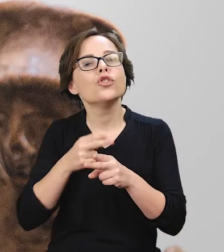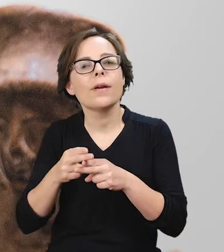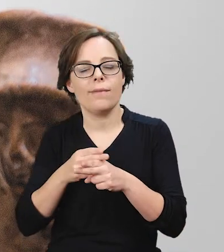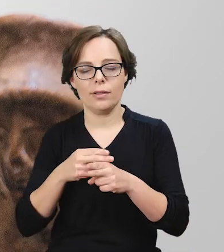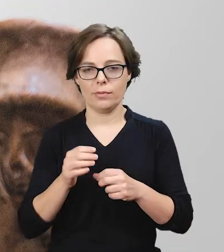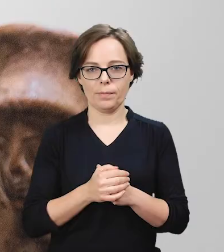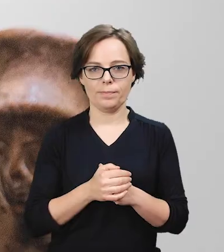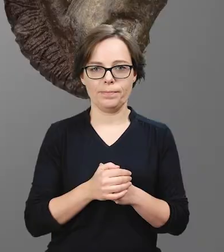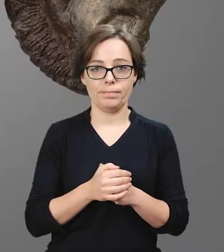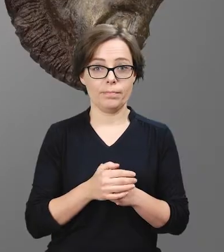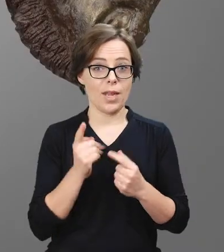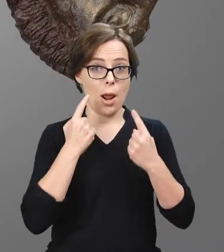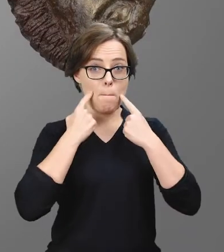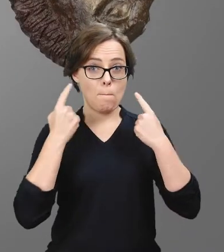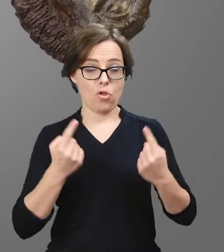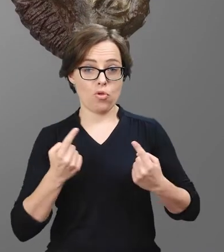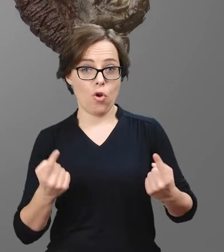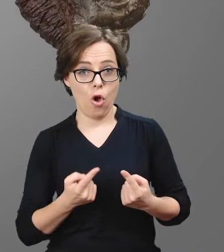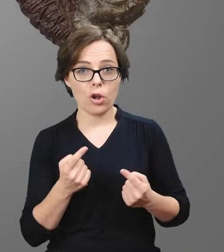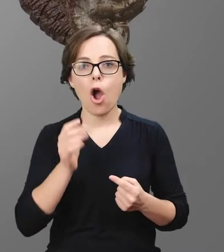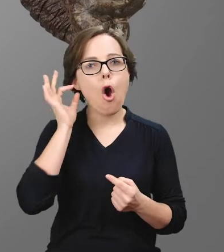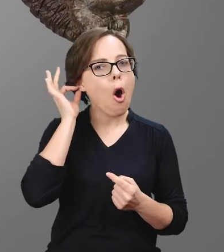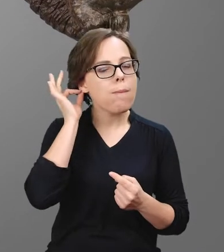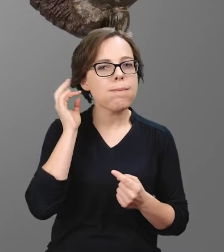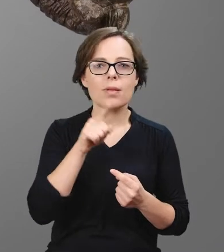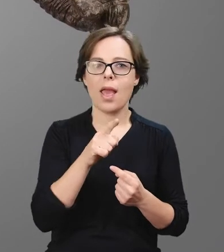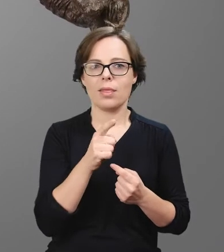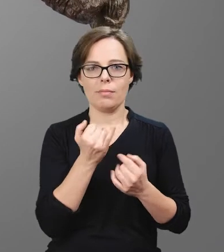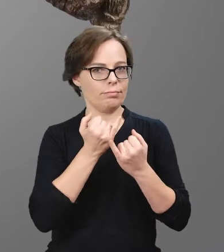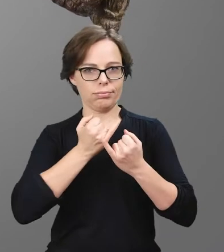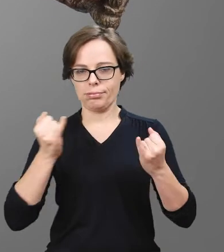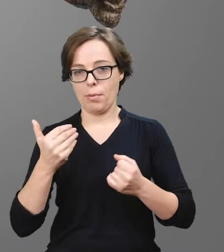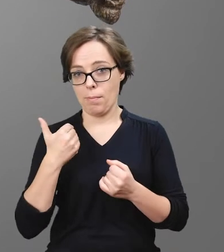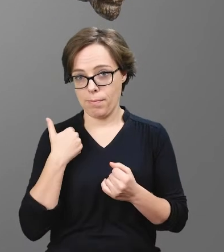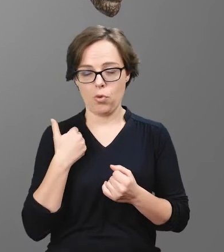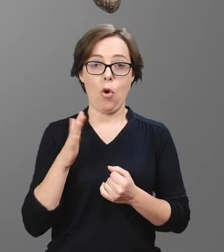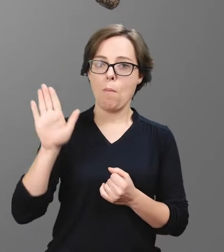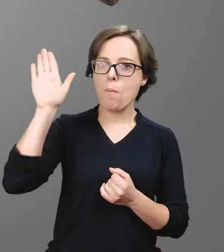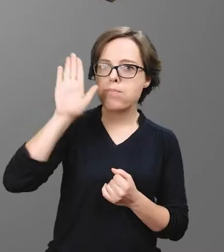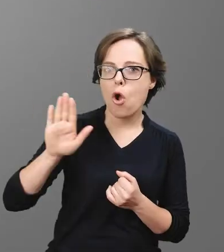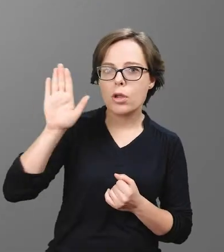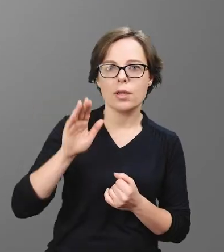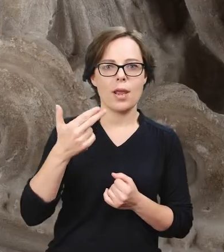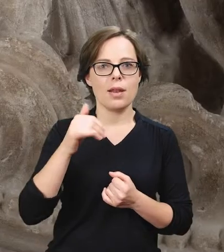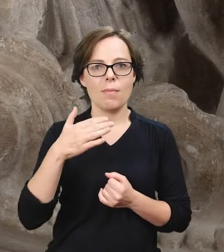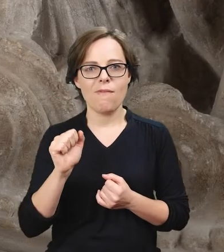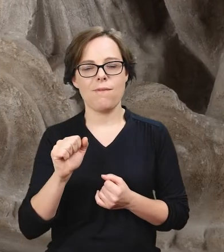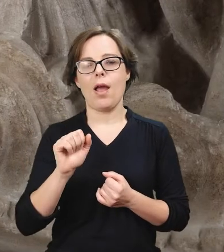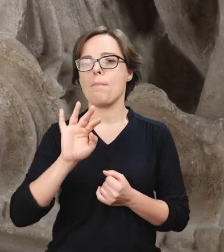Kobiety w mitologii przybierały różne postaci. Były to zarówno boginie, nimfy, piękne królowe,